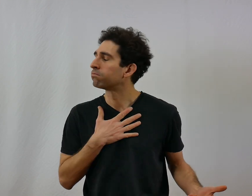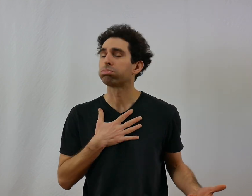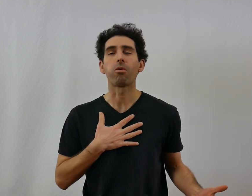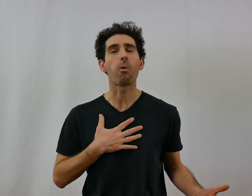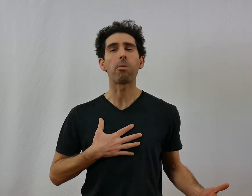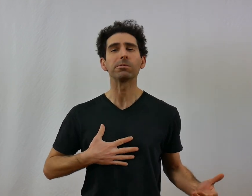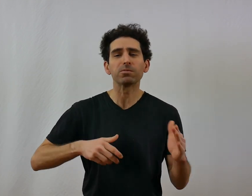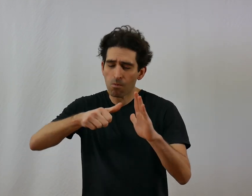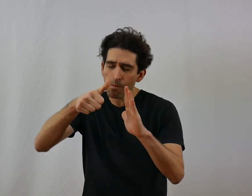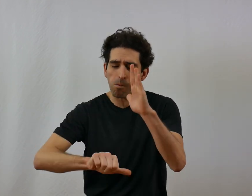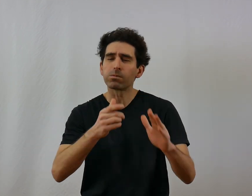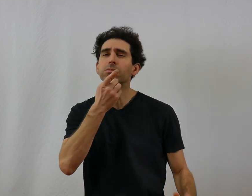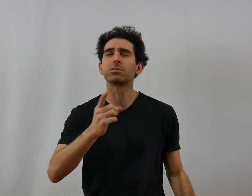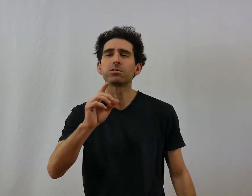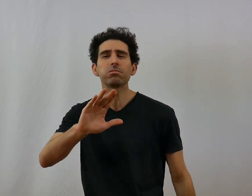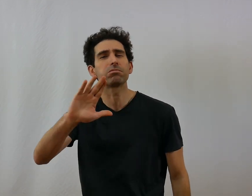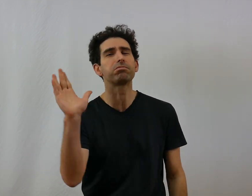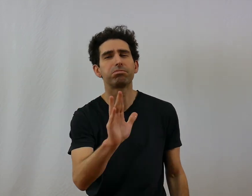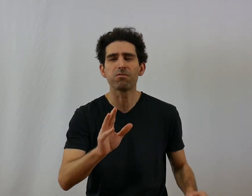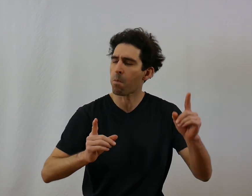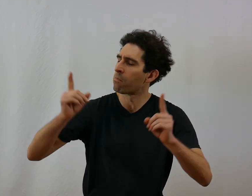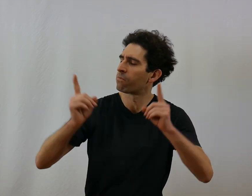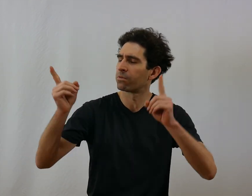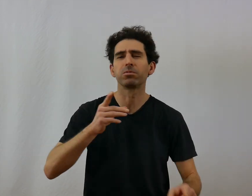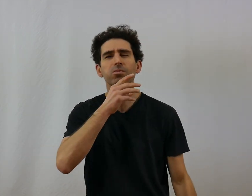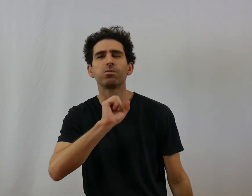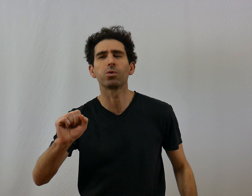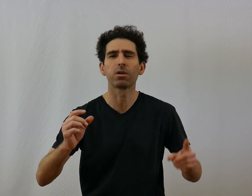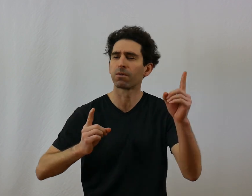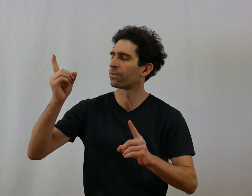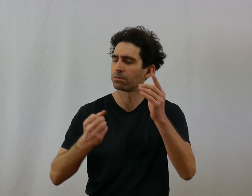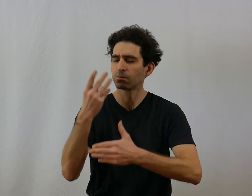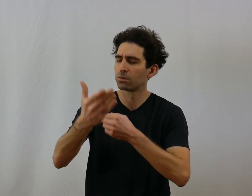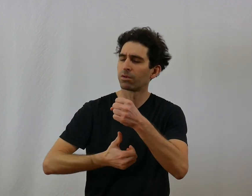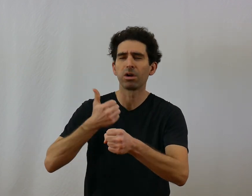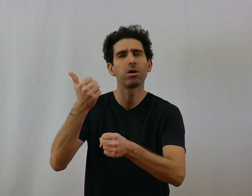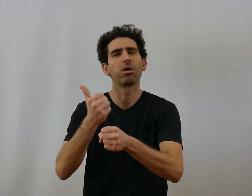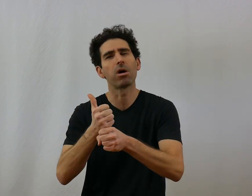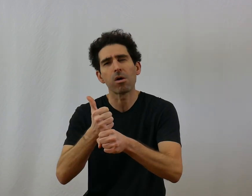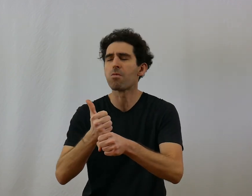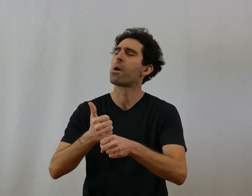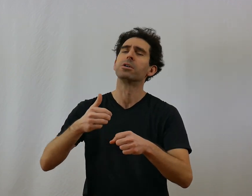C'est booon. C'est typique du mois de décembre avec les fêtes de Noël et du Nouvel an,